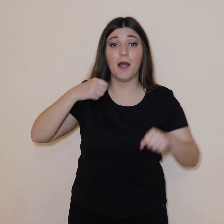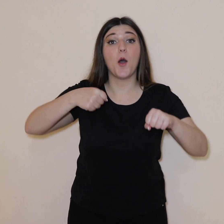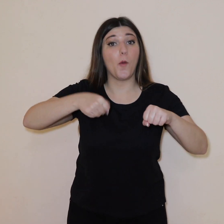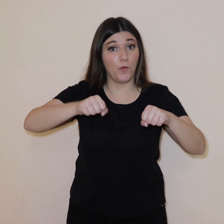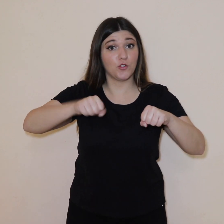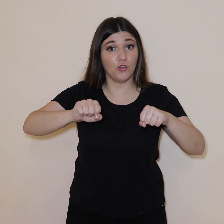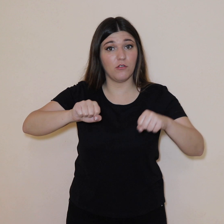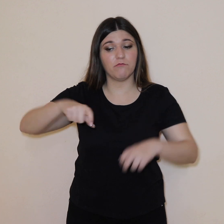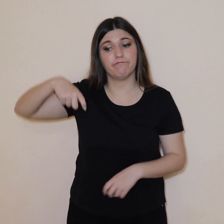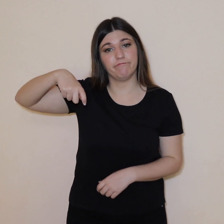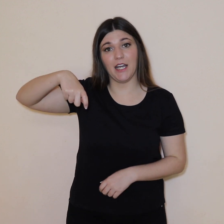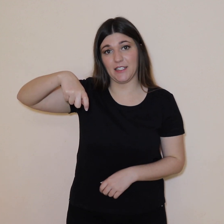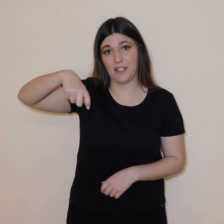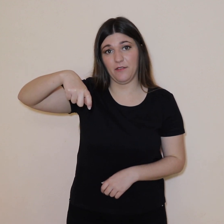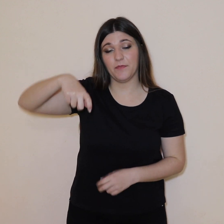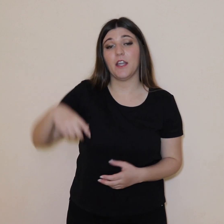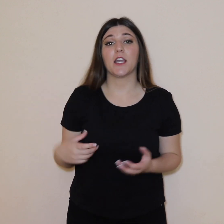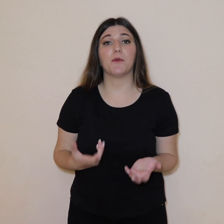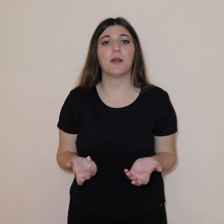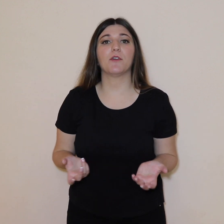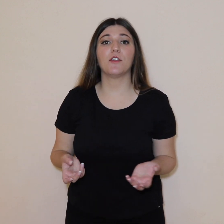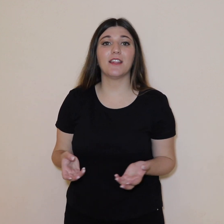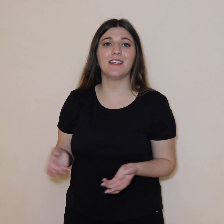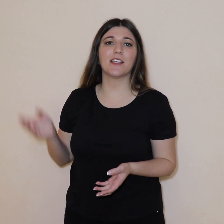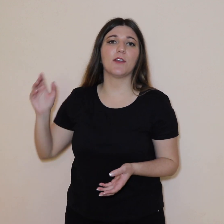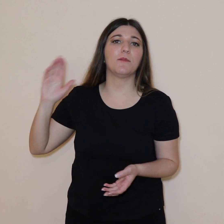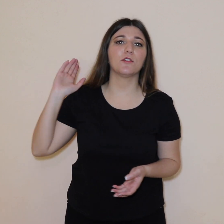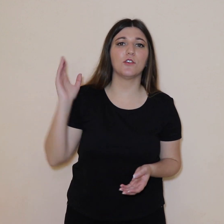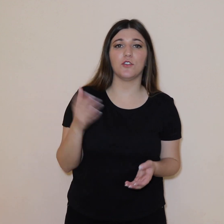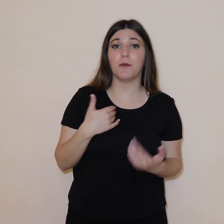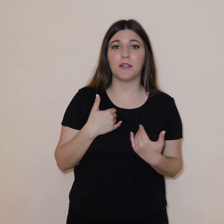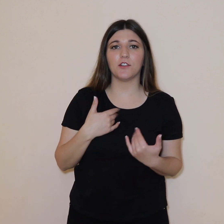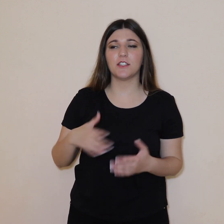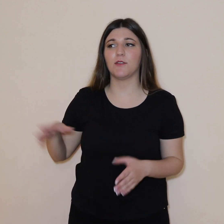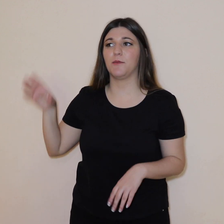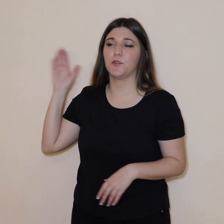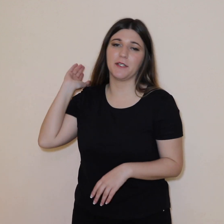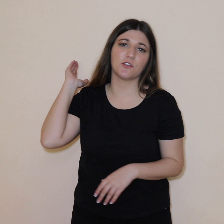"moto". Así que por ejemplo quiero decir que una moto lleva en mi coche y una moto paso